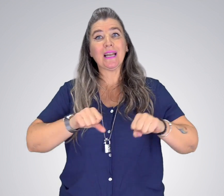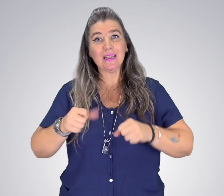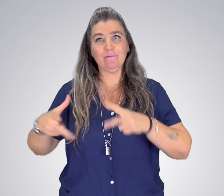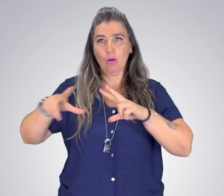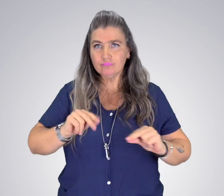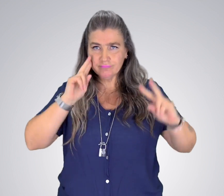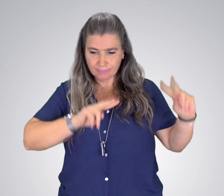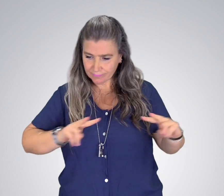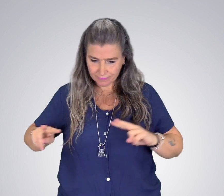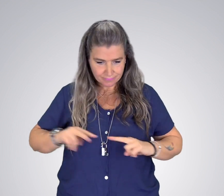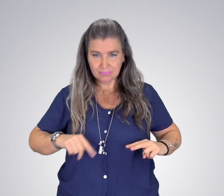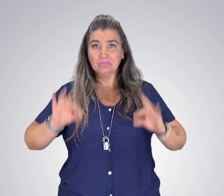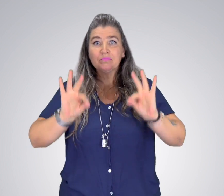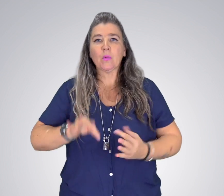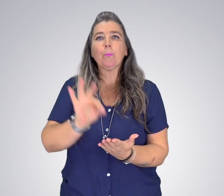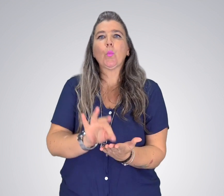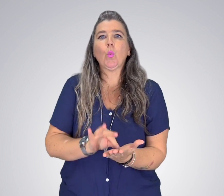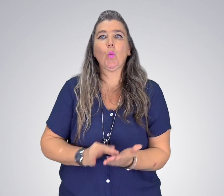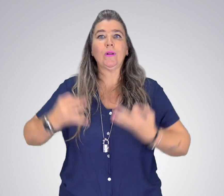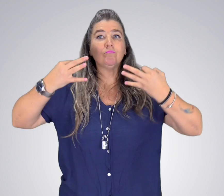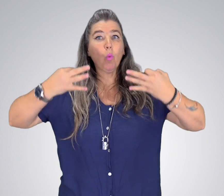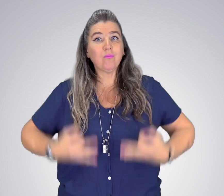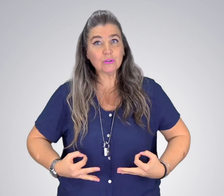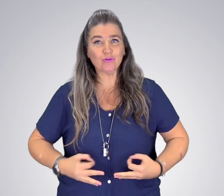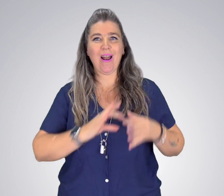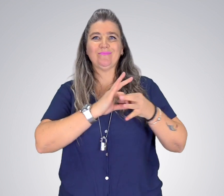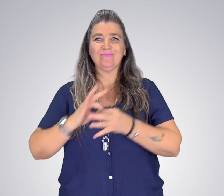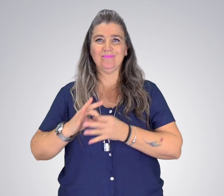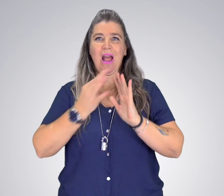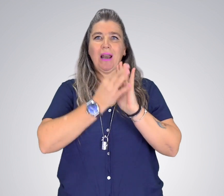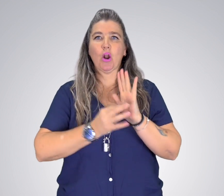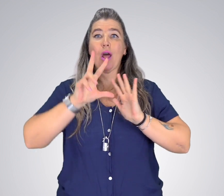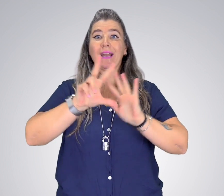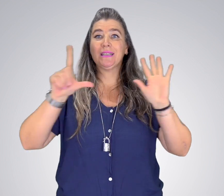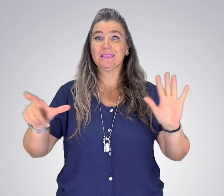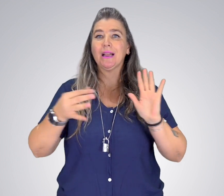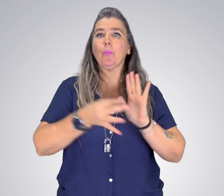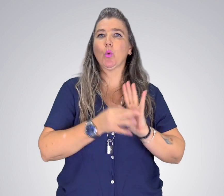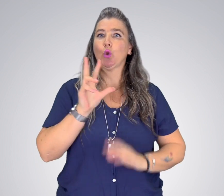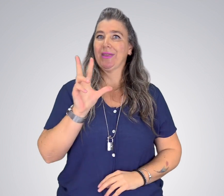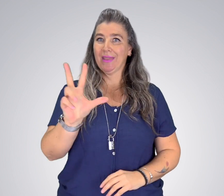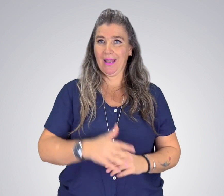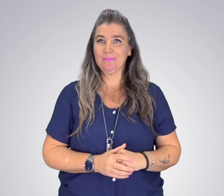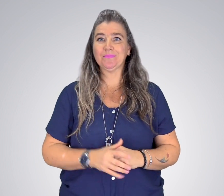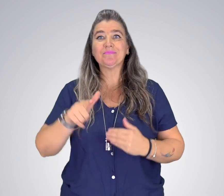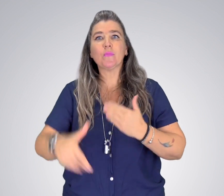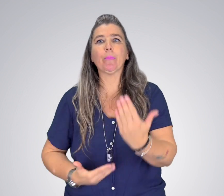Il Consiglio Direttivo a sua volta lo esaminerà punto per punto per poi realizzare il documento che, ai sensi dell'Articolo 37.3 dello Statuto,